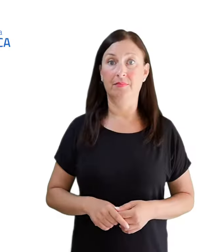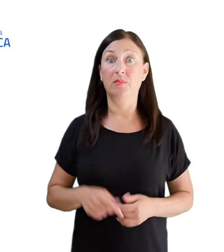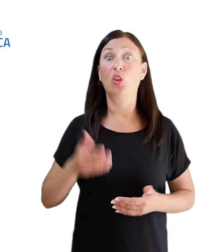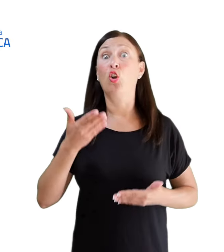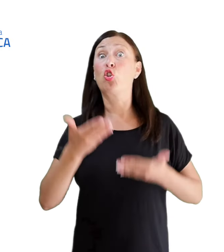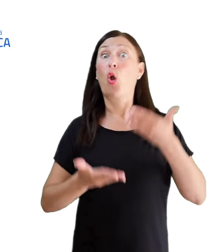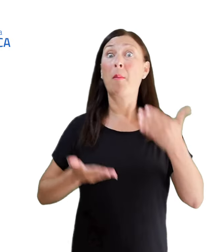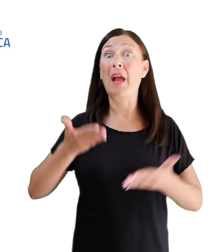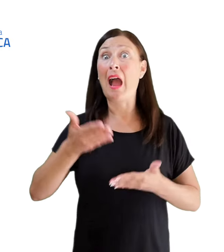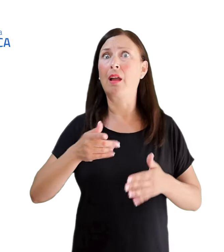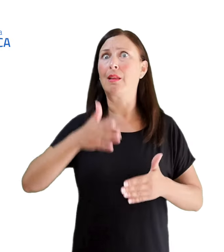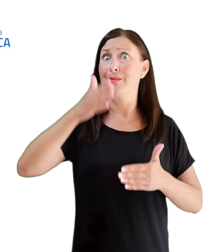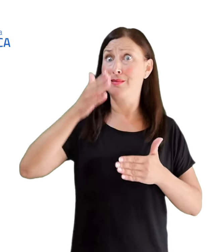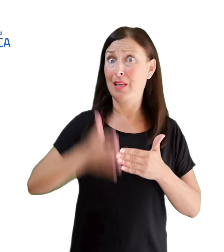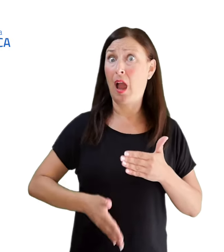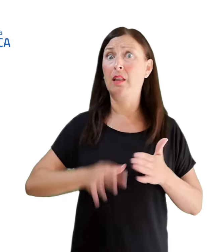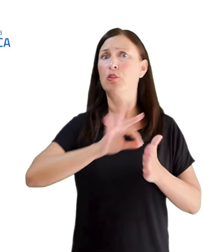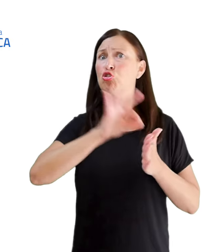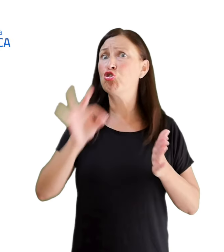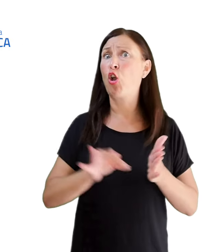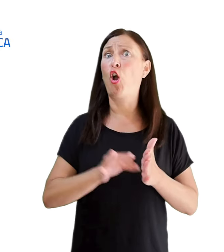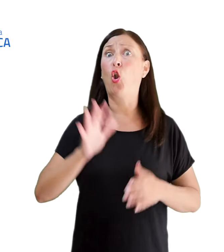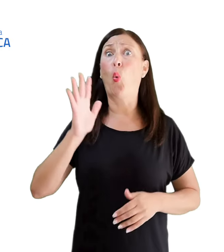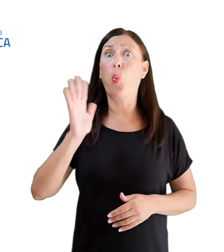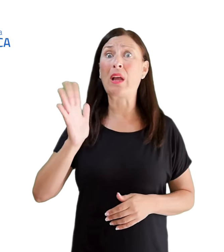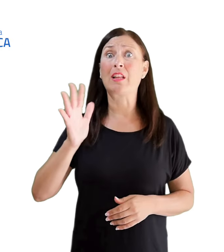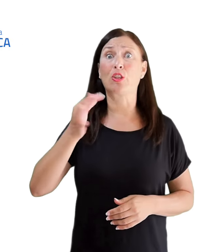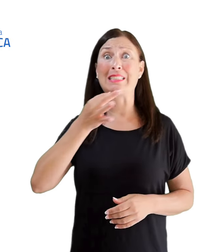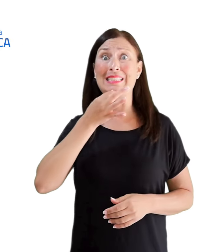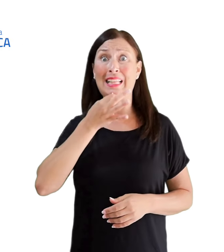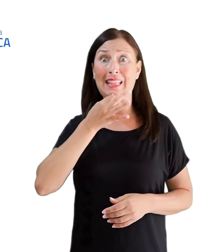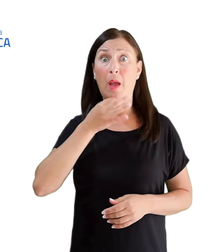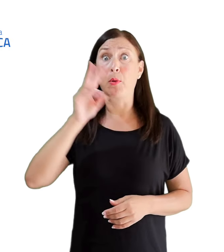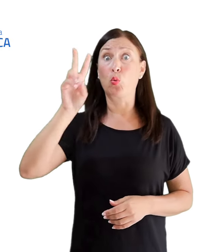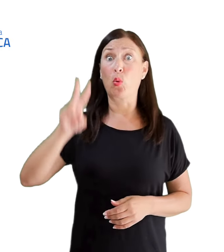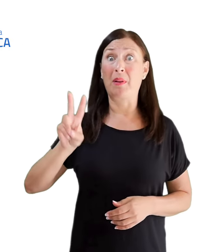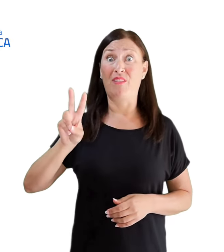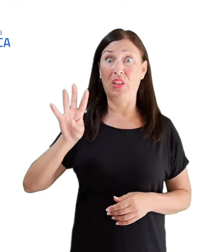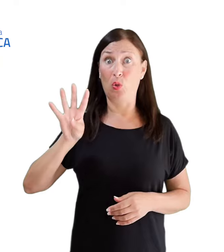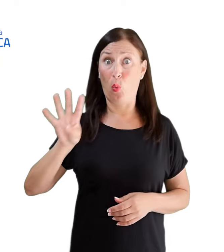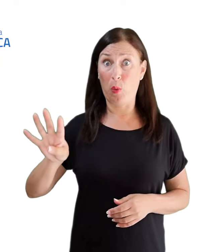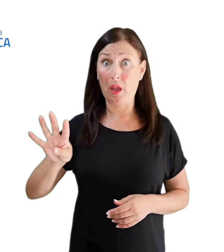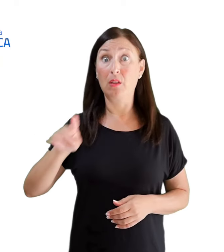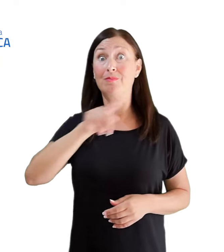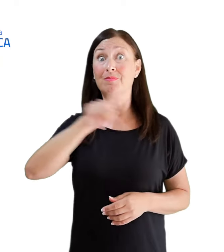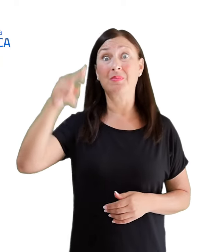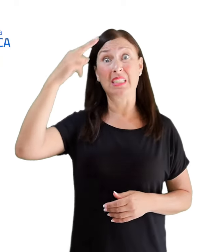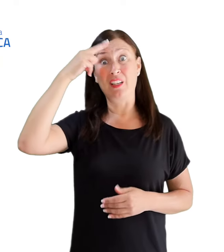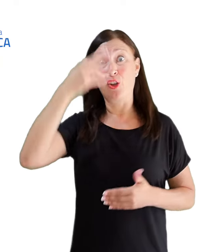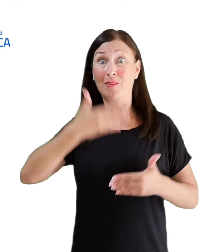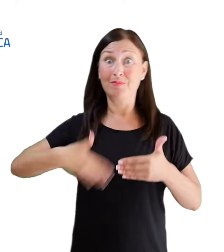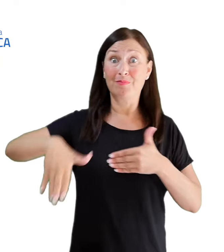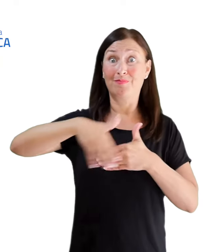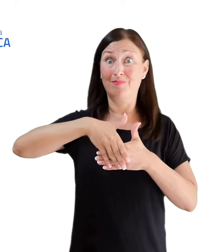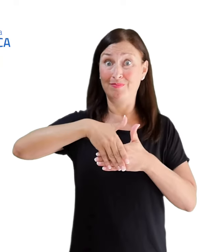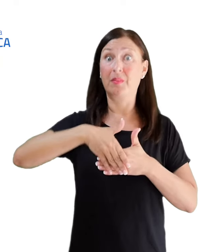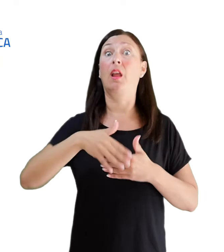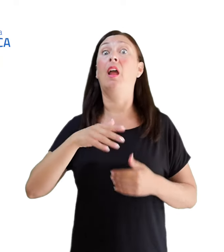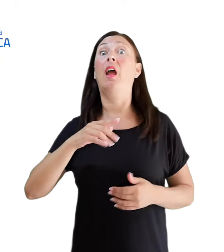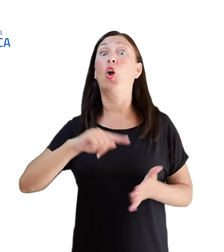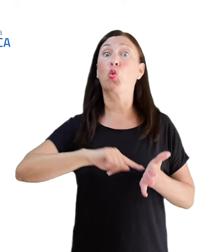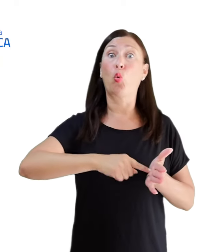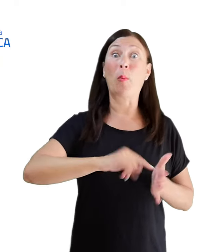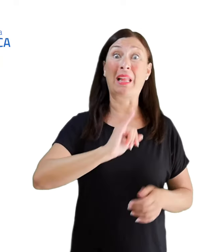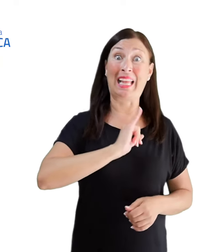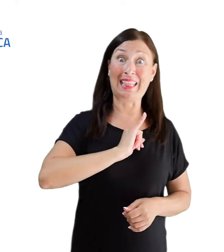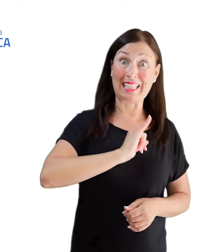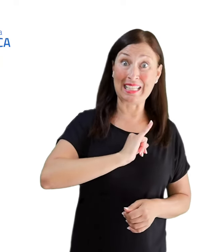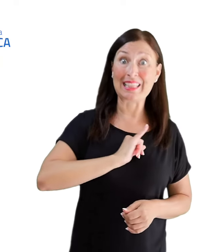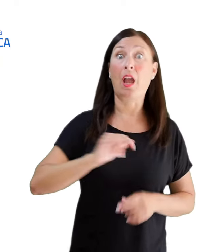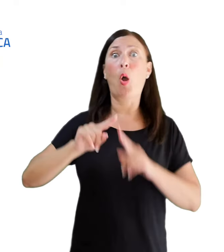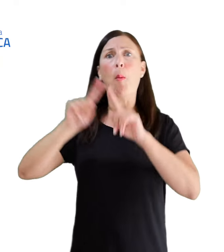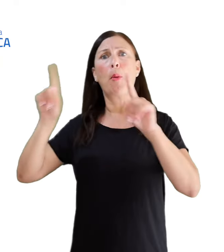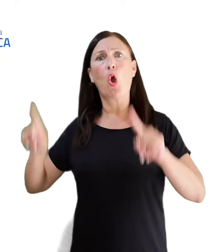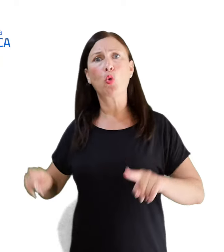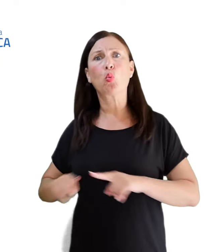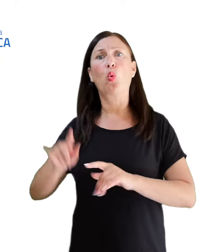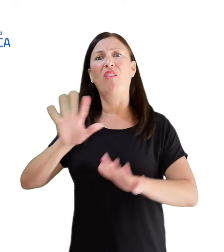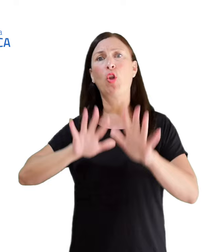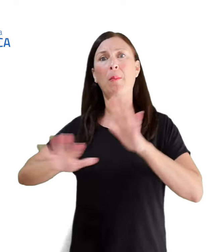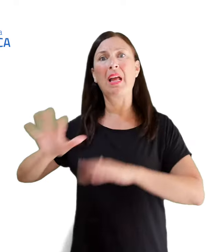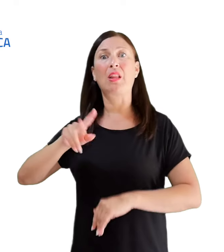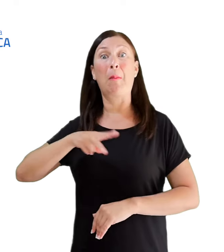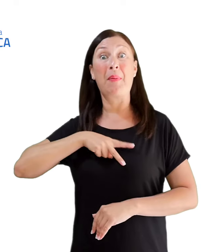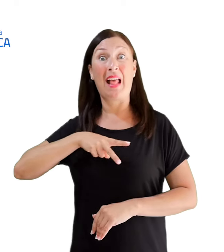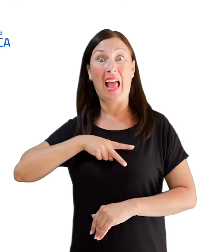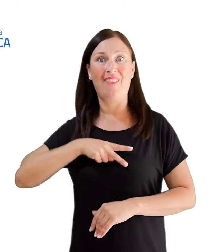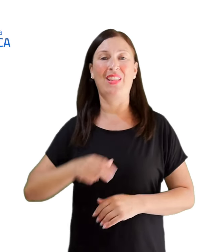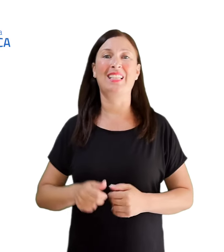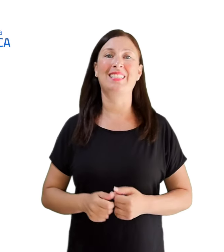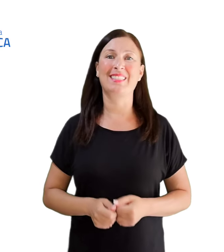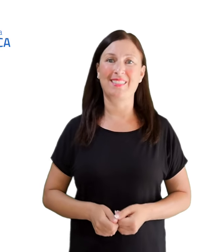Le domande scadono il giorno 15 settembre 2024, ricordatevi di allegare una copia del vostro docuemnto d'identità e l'informativa per la privacy